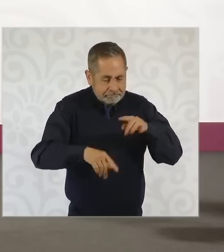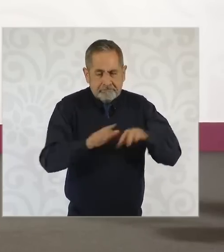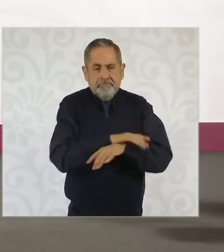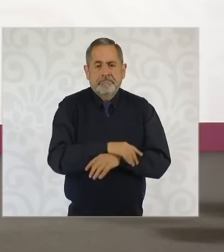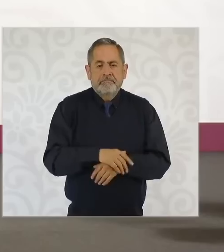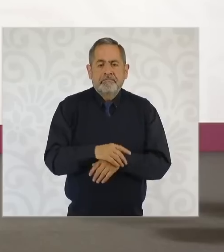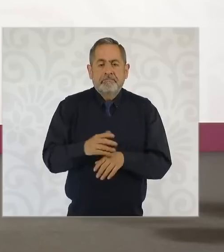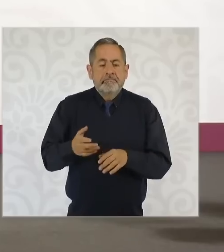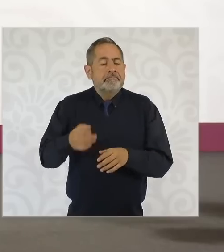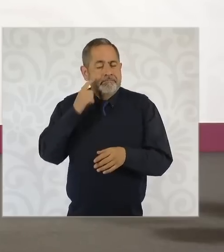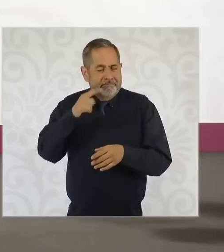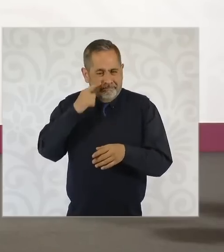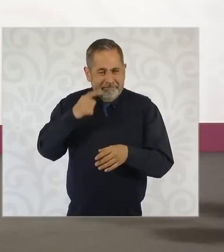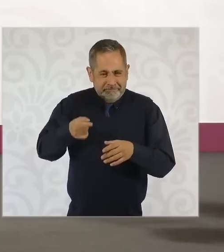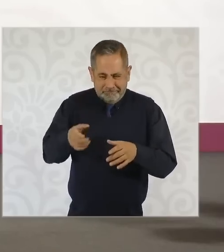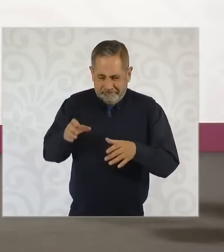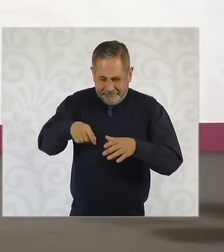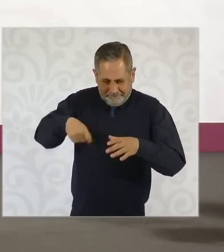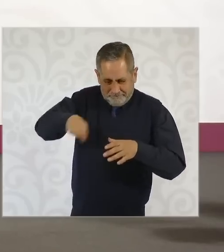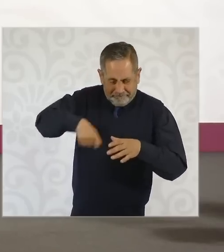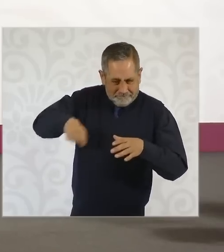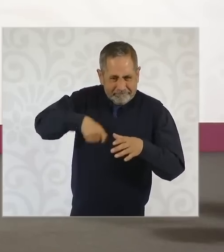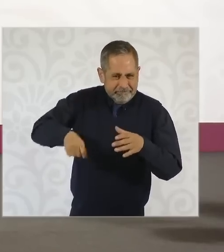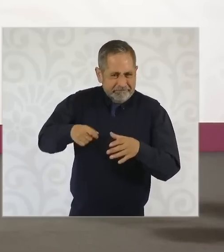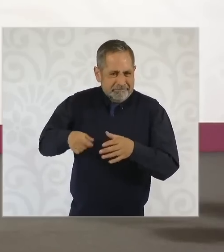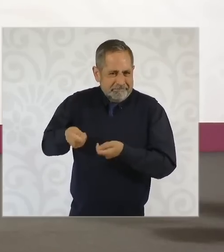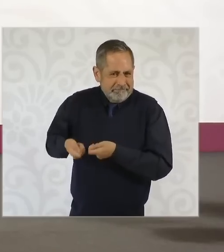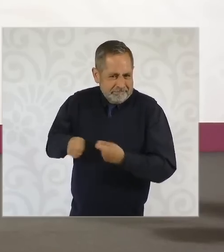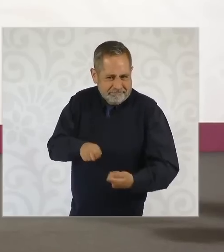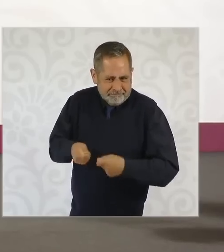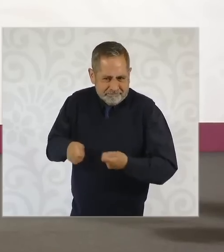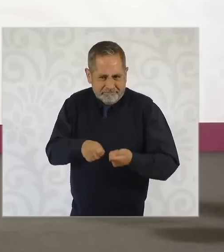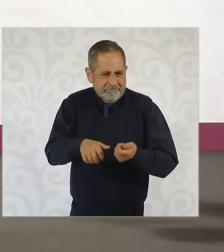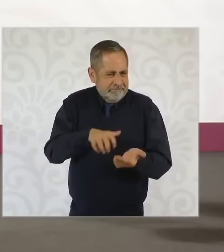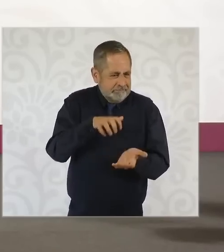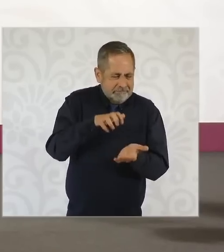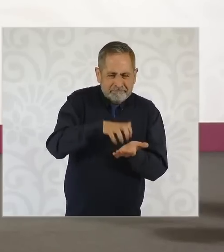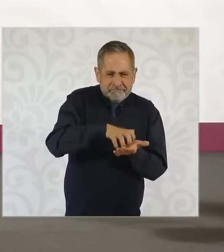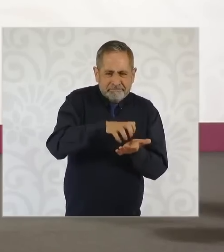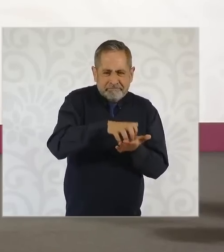la mezcla entran los equipos de compactación primero los neumáticos pero Perdón primero